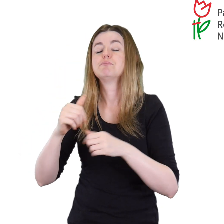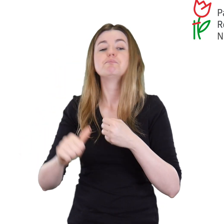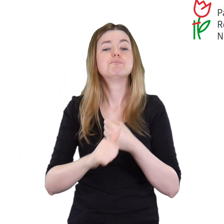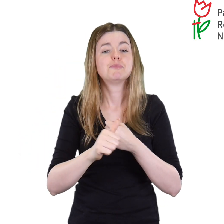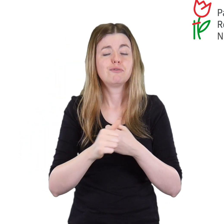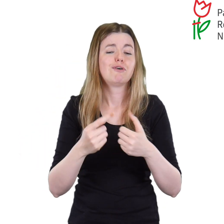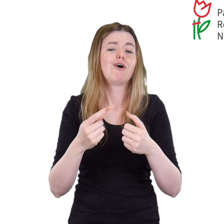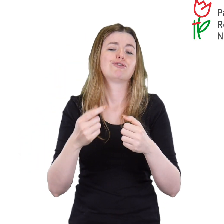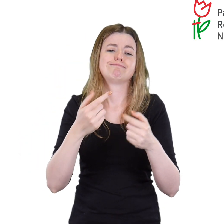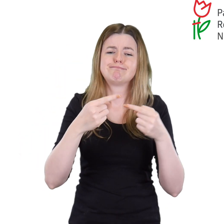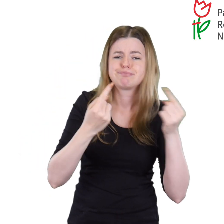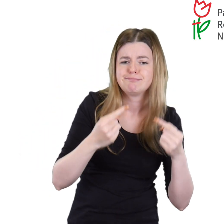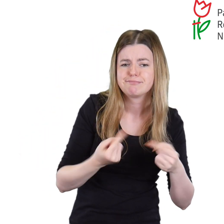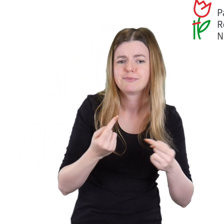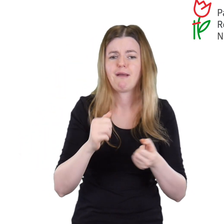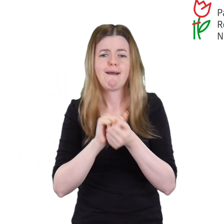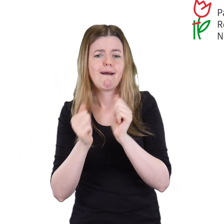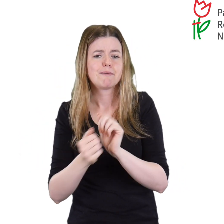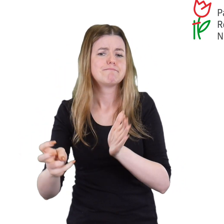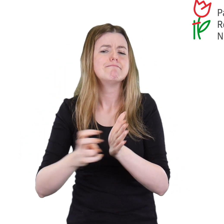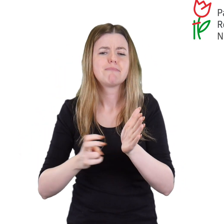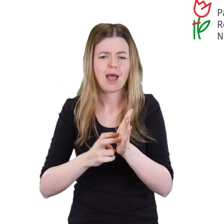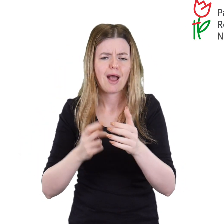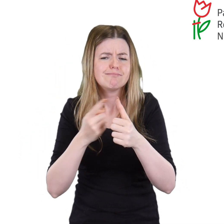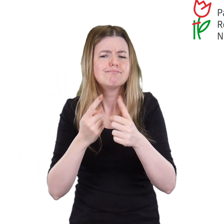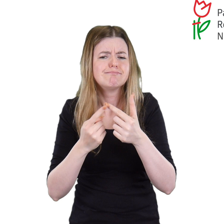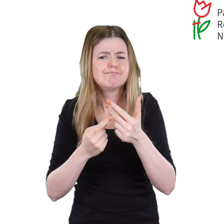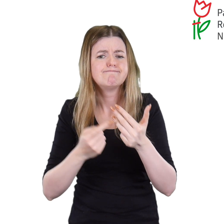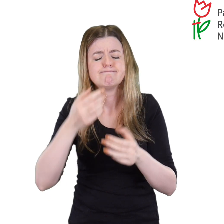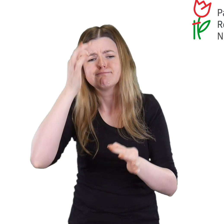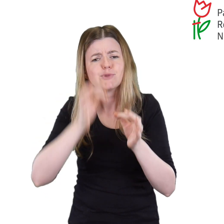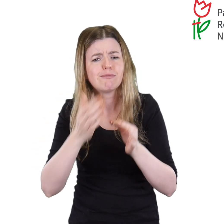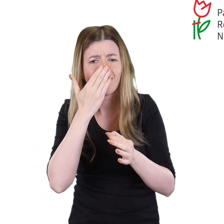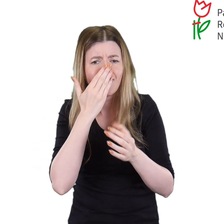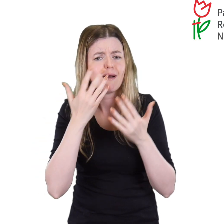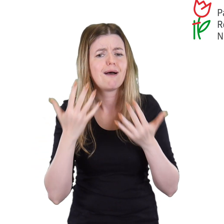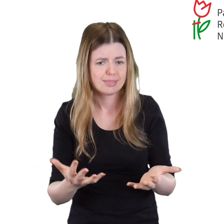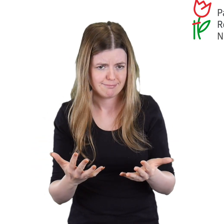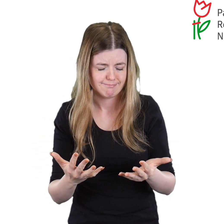z powodu niezgodności lub wyłączeń wymienionych poniżej.